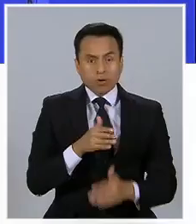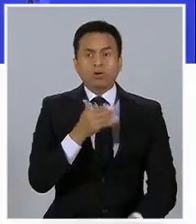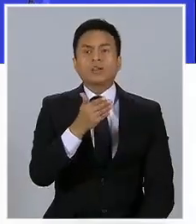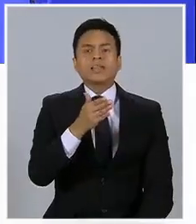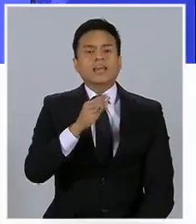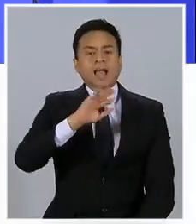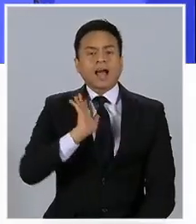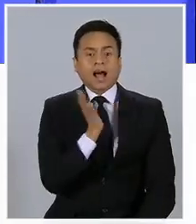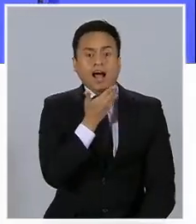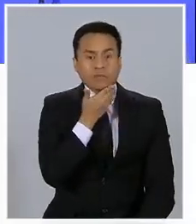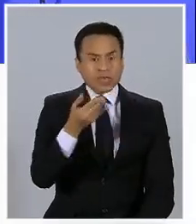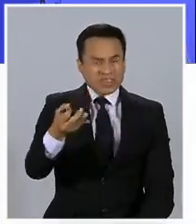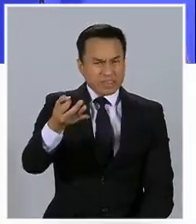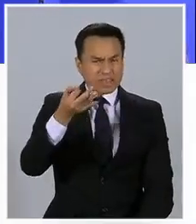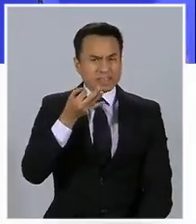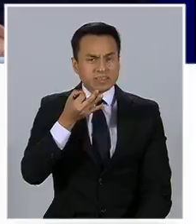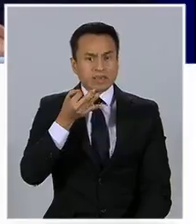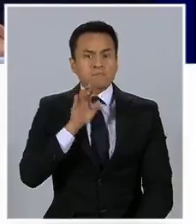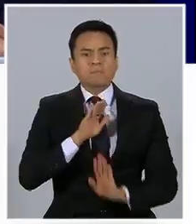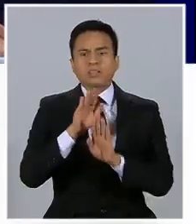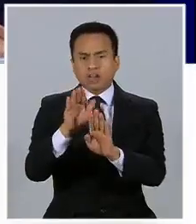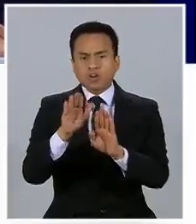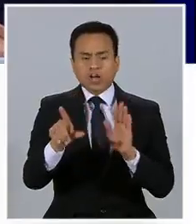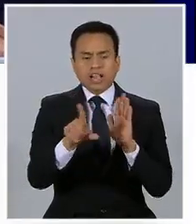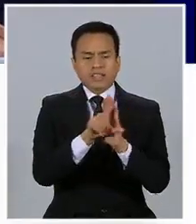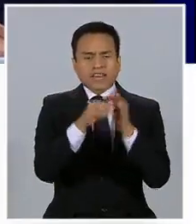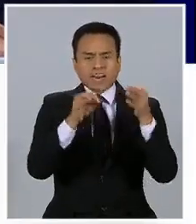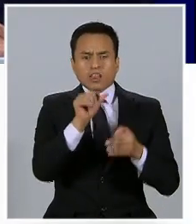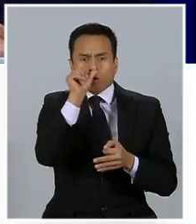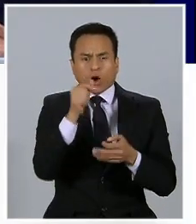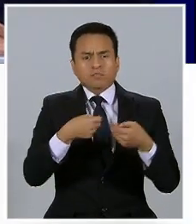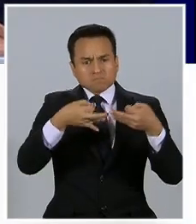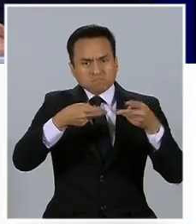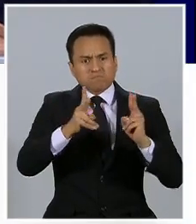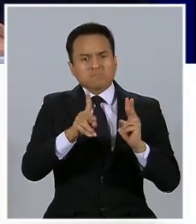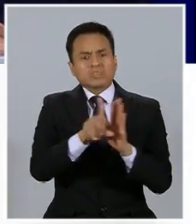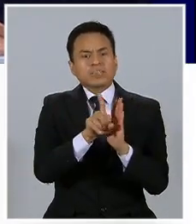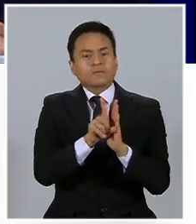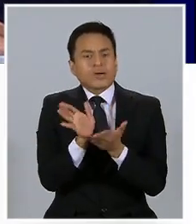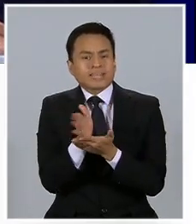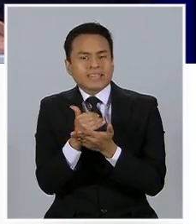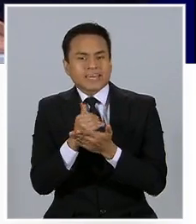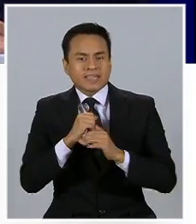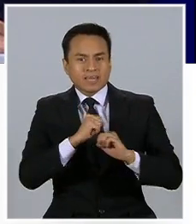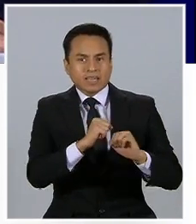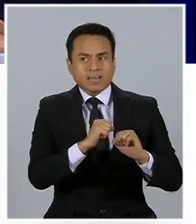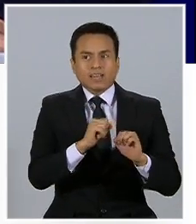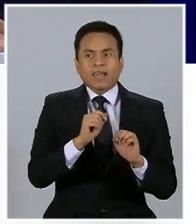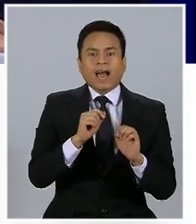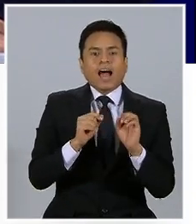ha dicho que sería partidario de legalizar las drogas como una extraña claro escalona justamente